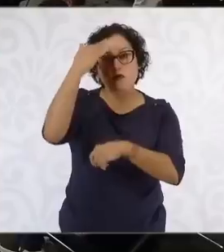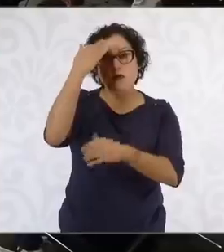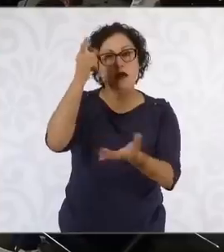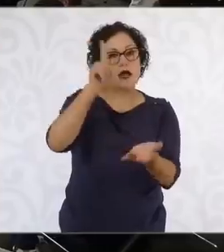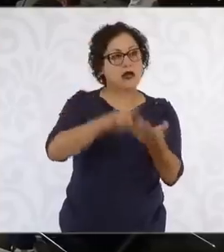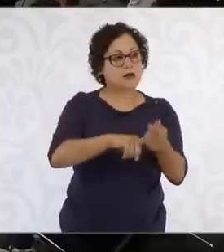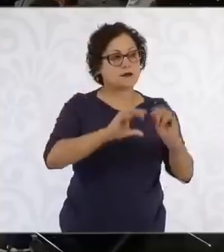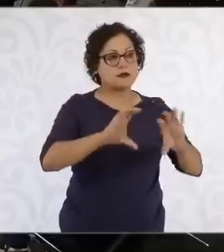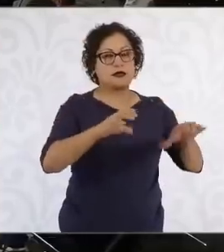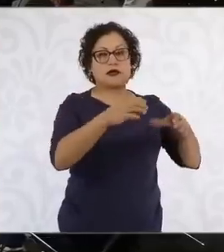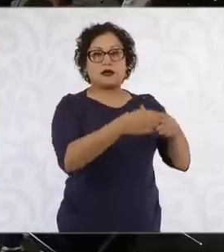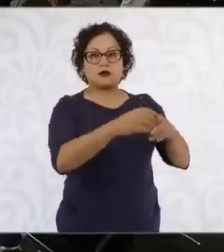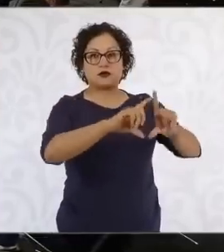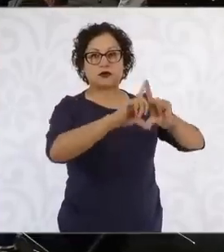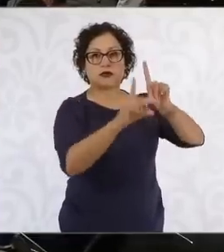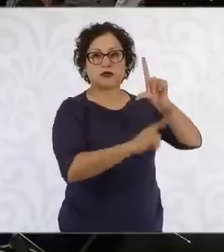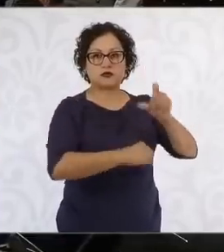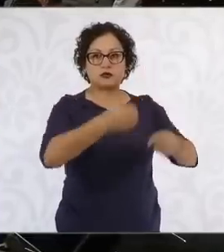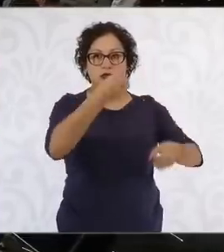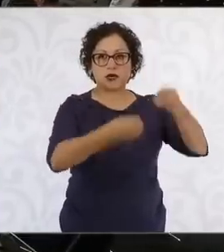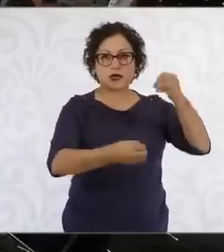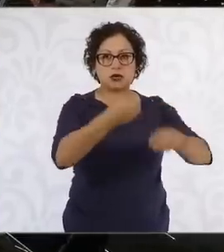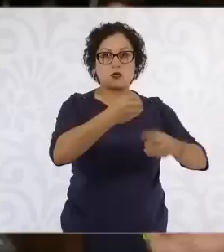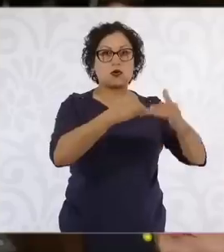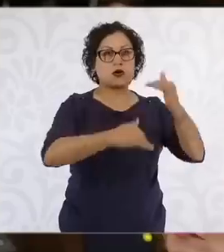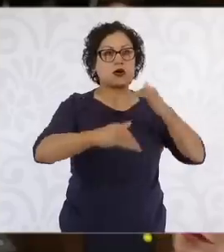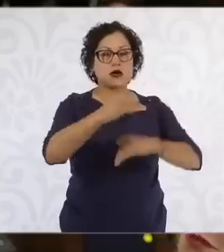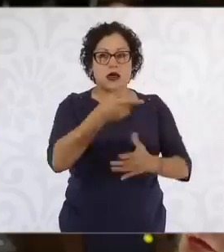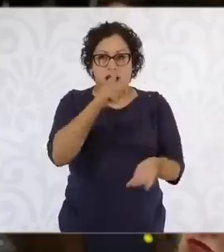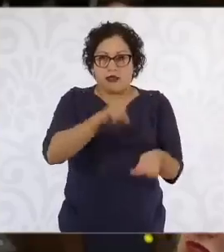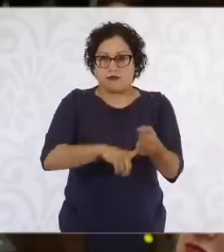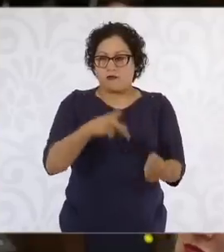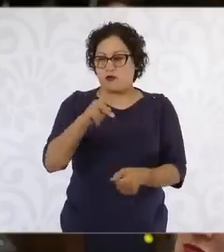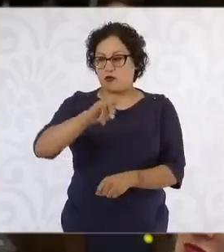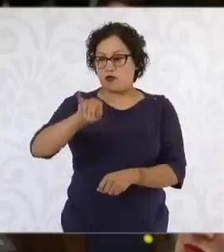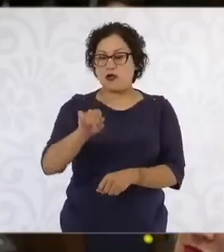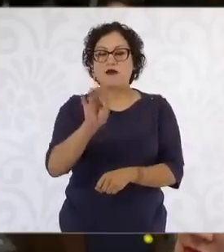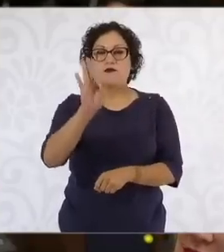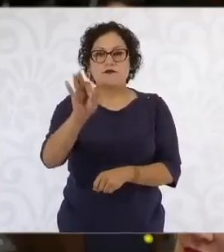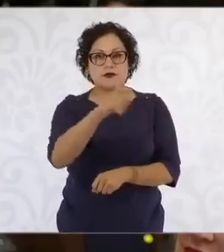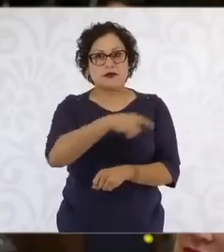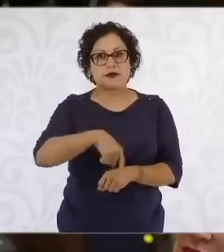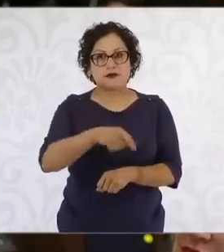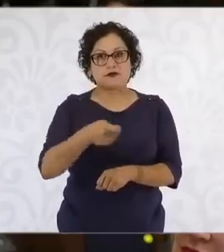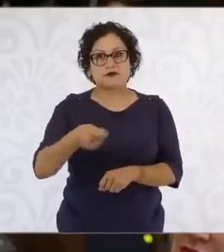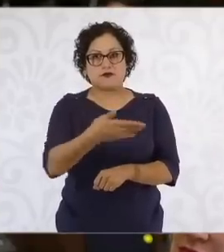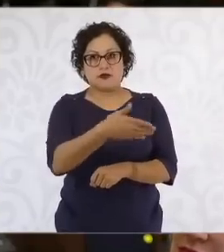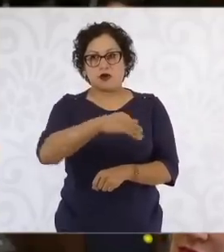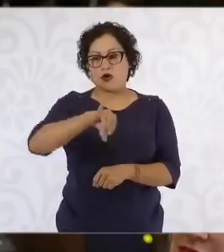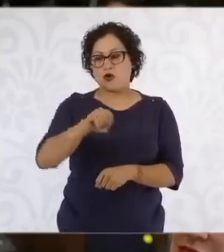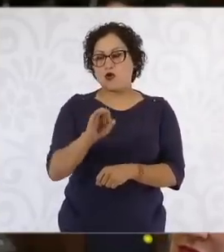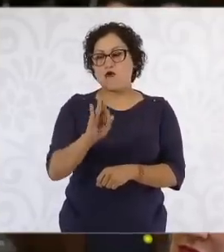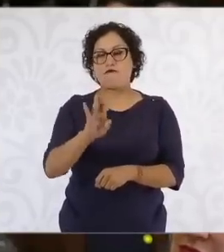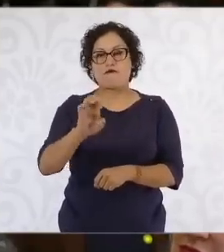de circuito y jueces de distrito del poder judicial de la federación la famosa jfet es uno de